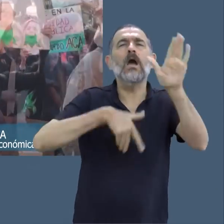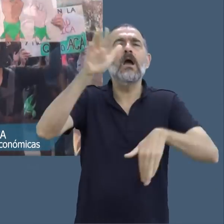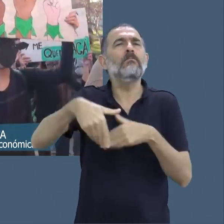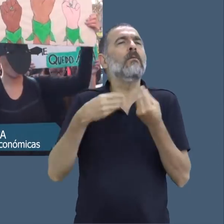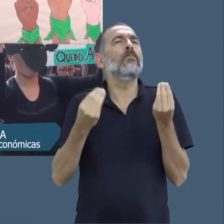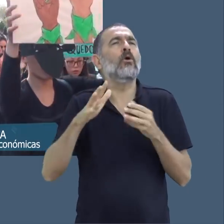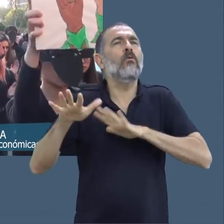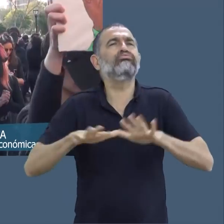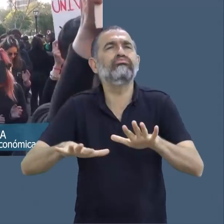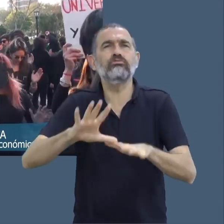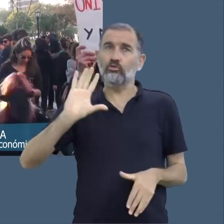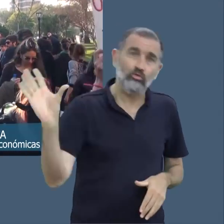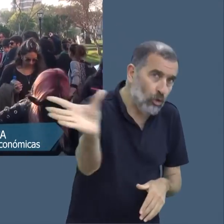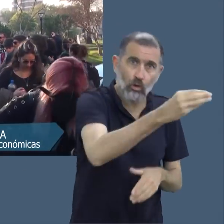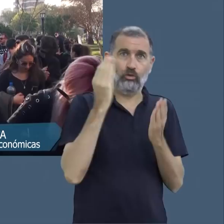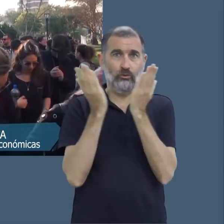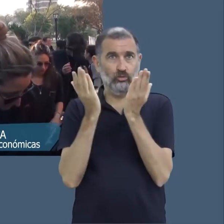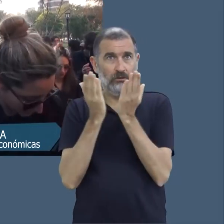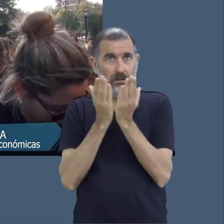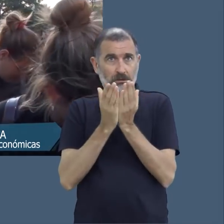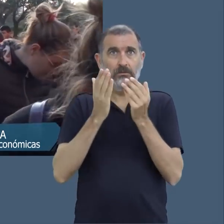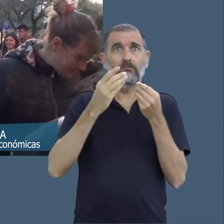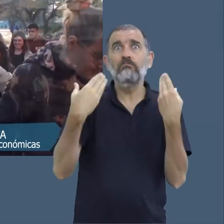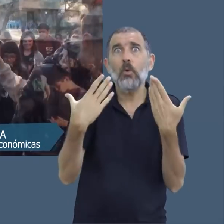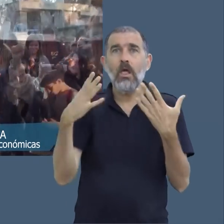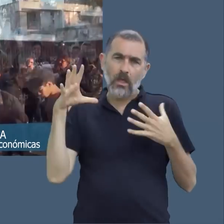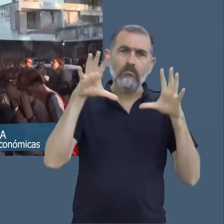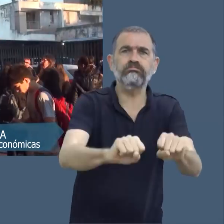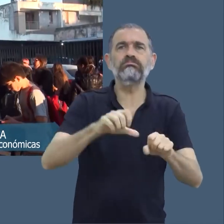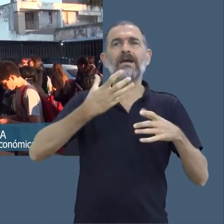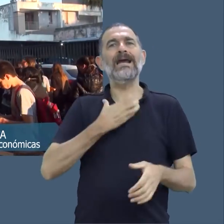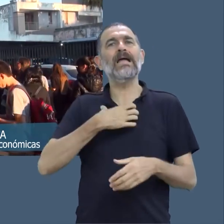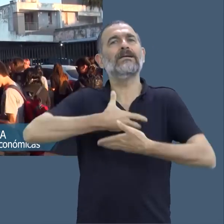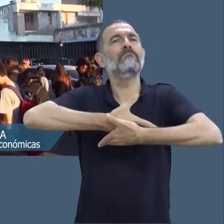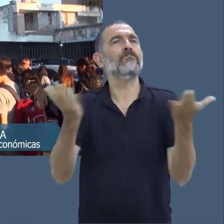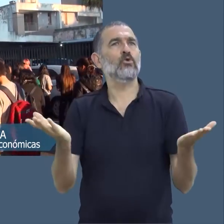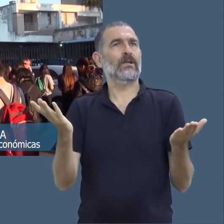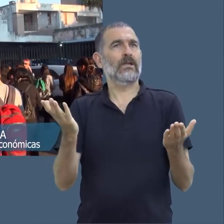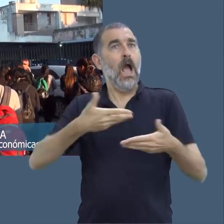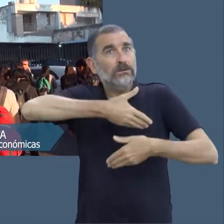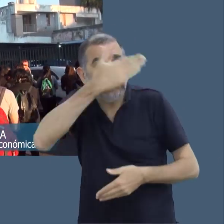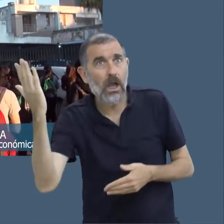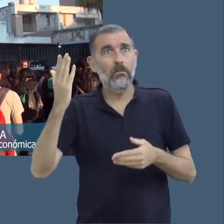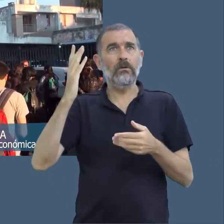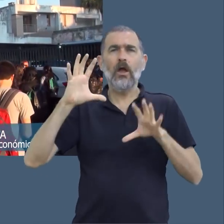porque llamamos a movilizar a todos los estudiantes desde lo que se pueda desde clases públicas,